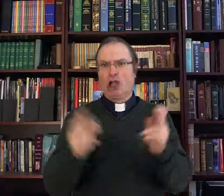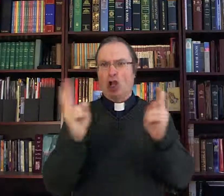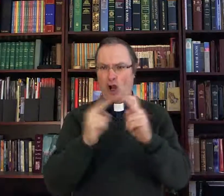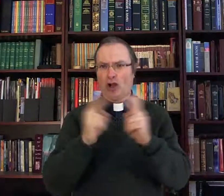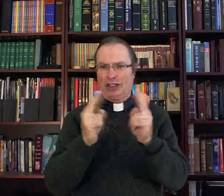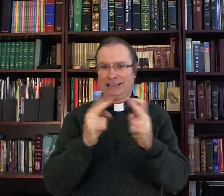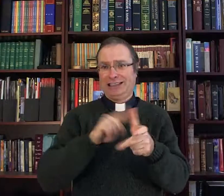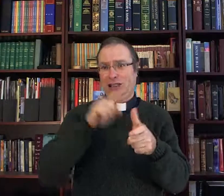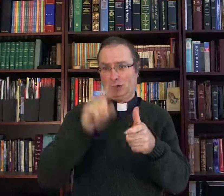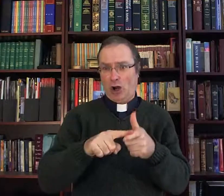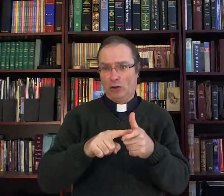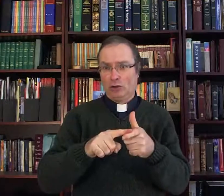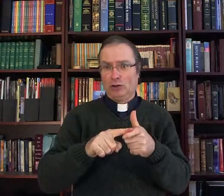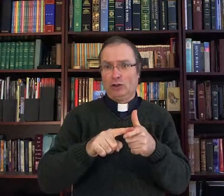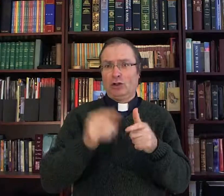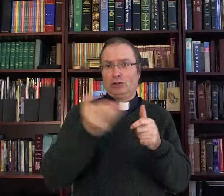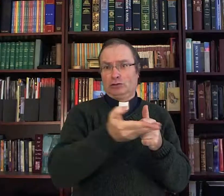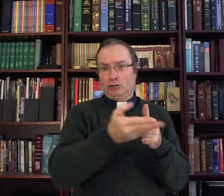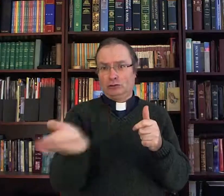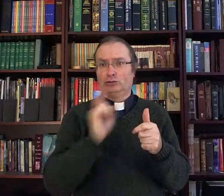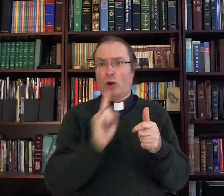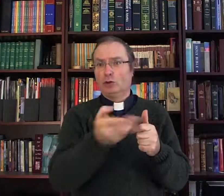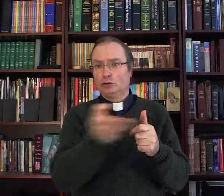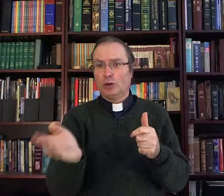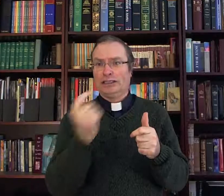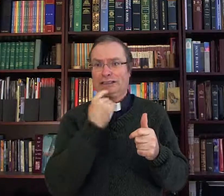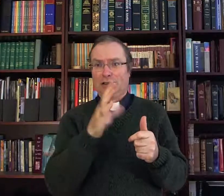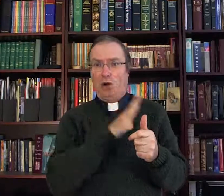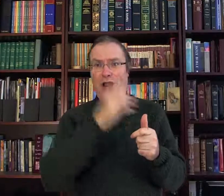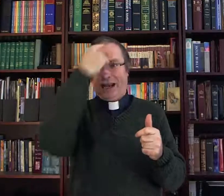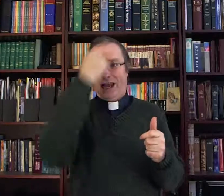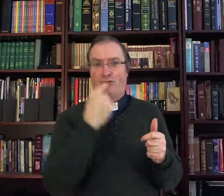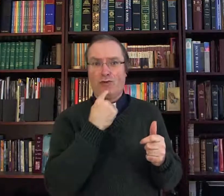reconnaissez donc que ce sont ceux qui ont la foi